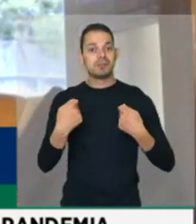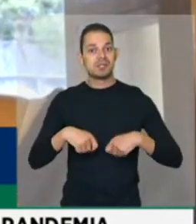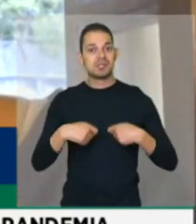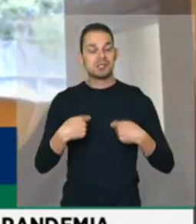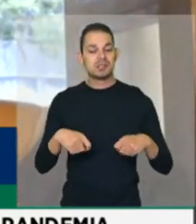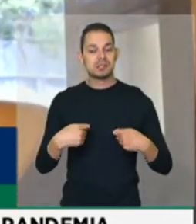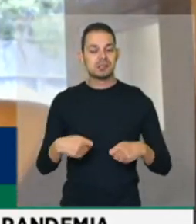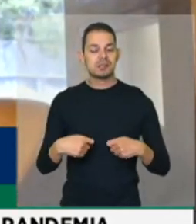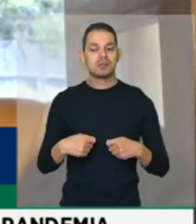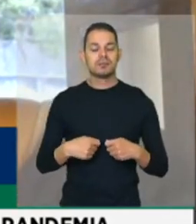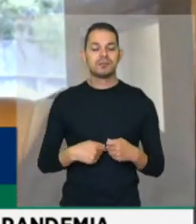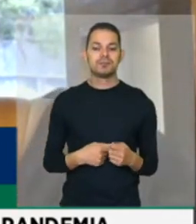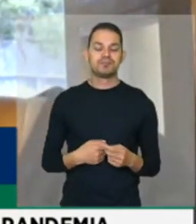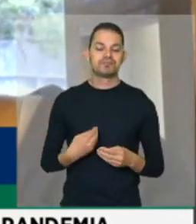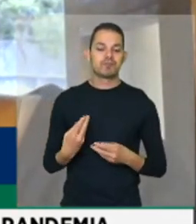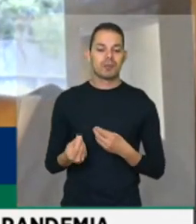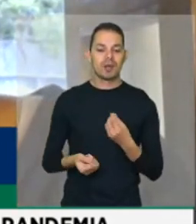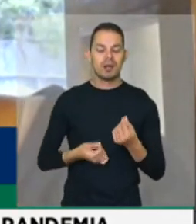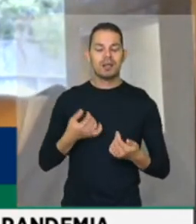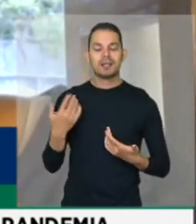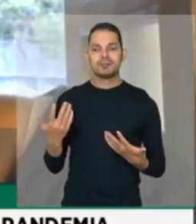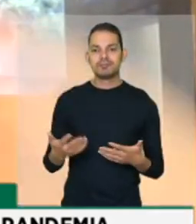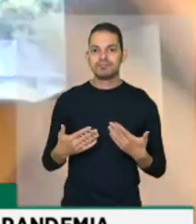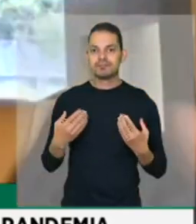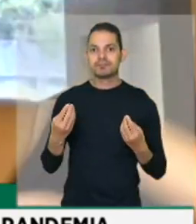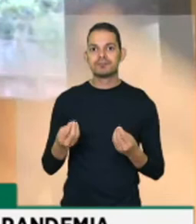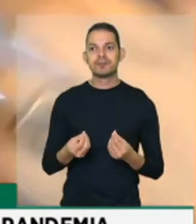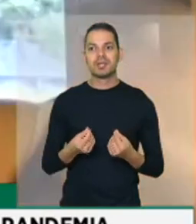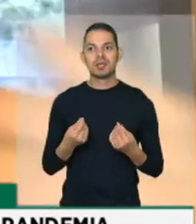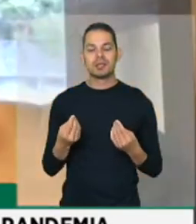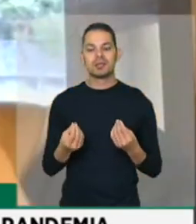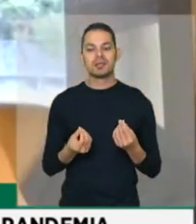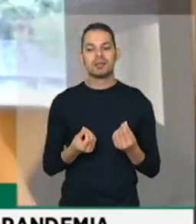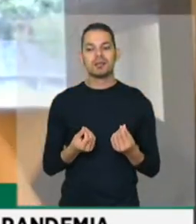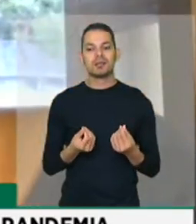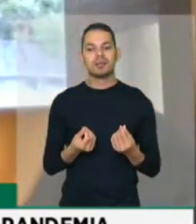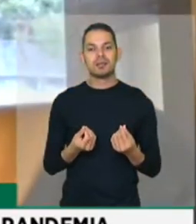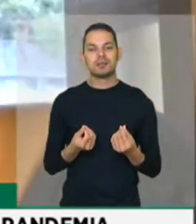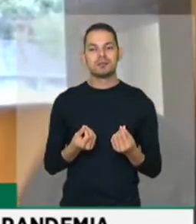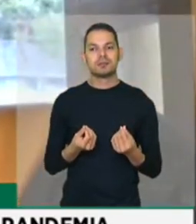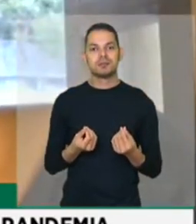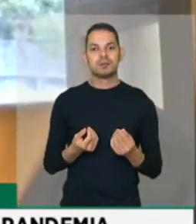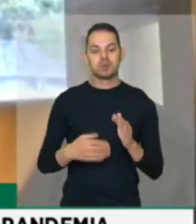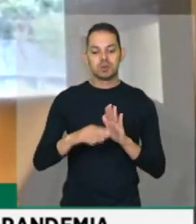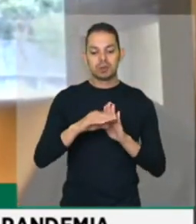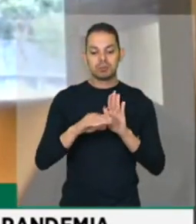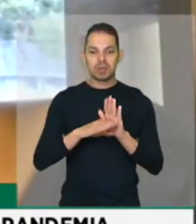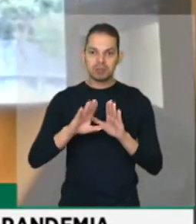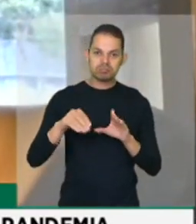QUE PRECISA DESSA... DESSA... DESSA... DESSA... DE ESTAR INSERIDA NESSE PROGRAMA EMERGENCIAL DE MANUTENÇÃO DO EMPREGO E RENDA. ENTÃO, EM